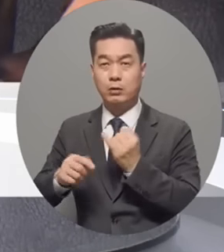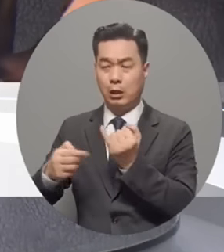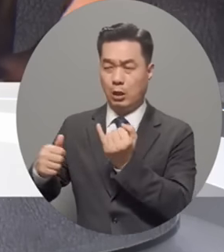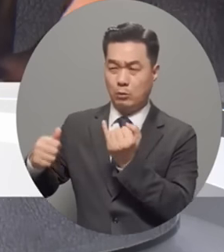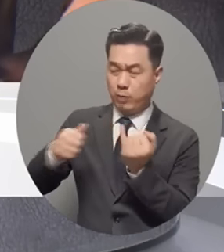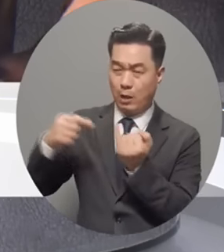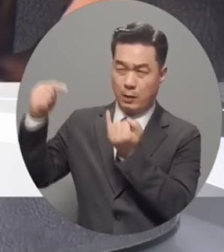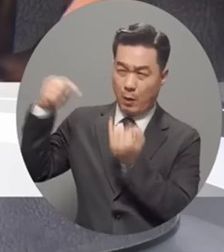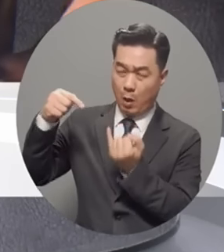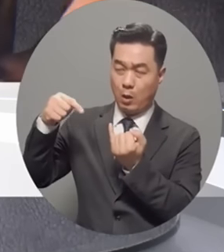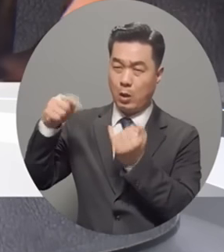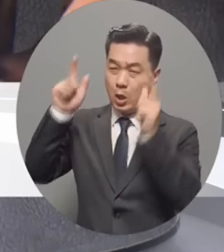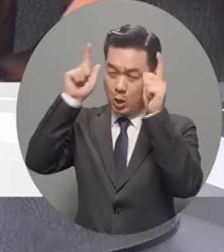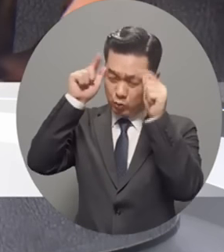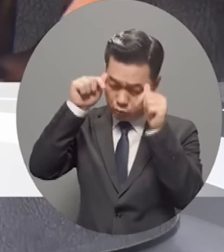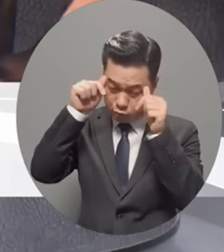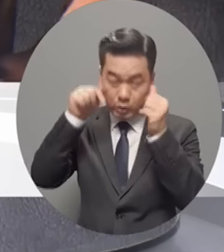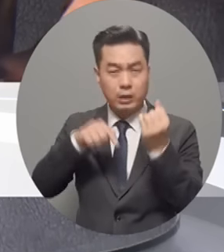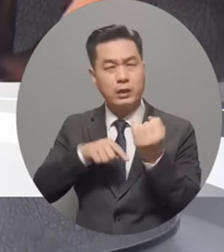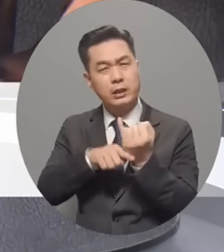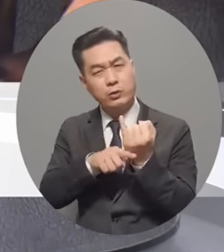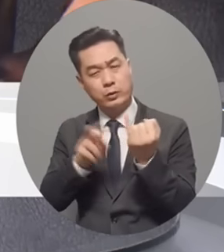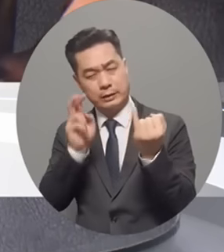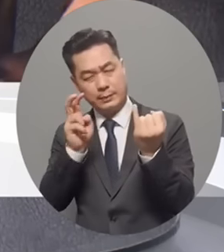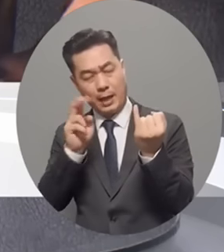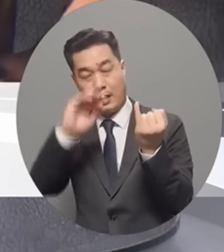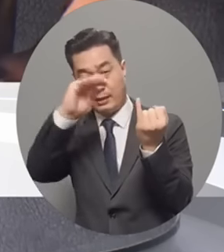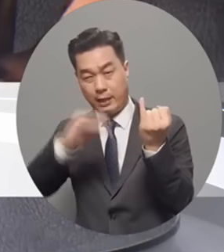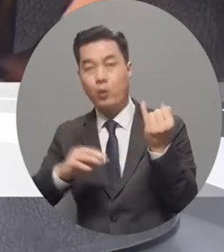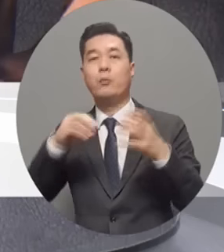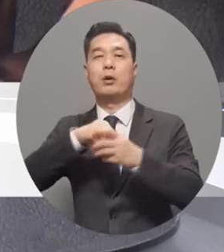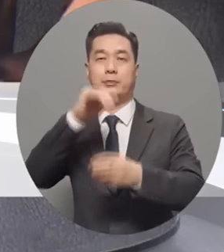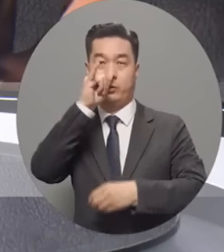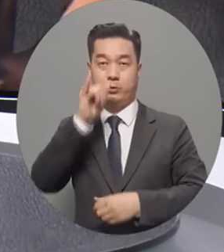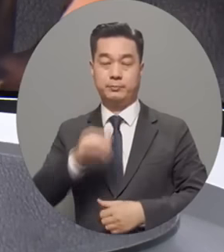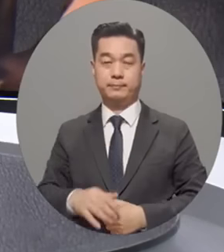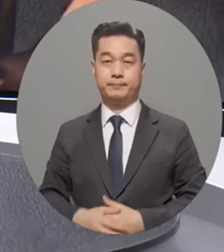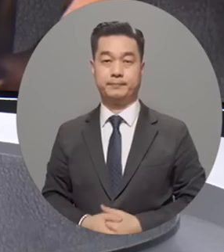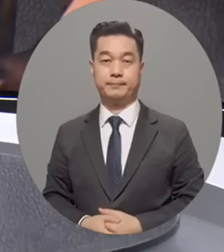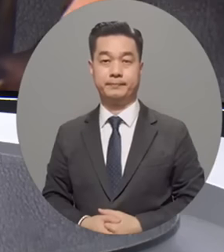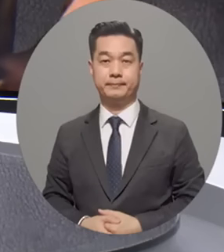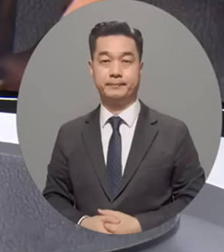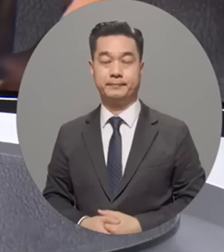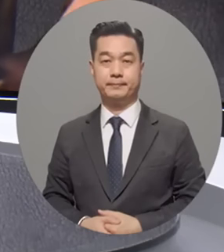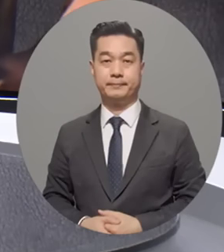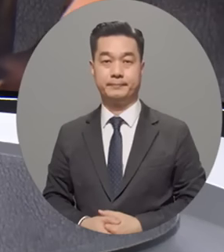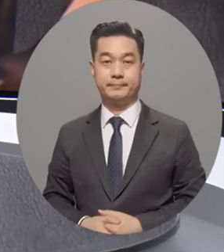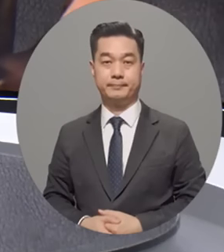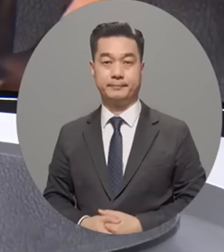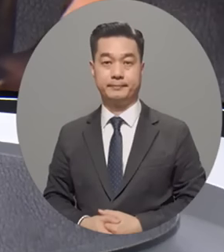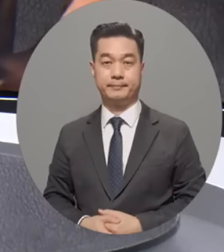왜 그 요구들을 따를 수밖에 없었는지 그 이유를 짐작케 하는 내용이 담겨 있었습니다.